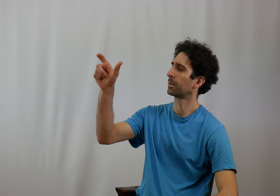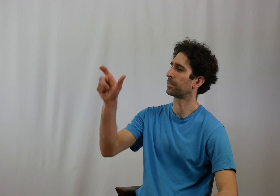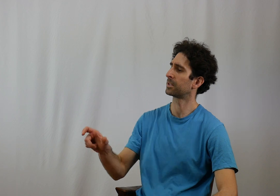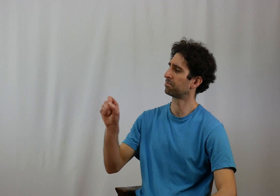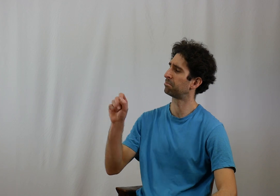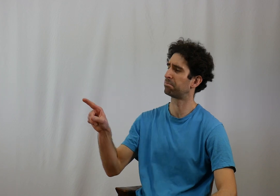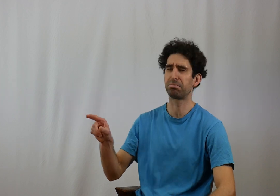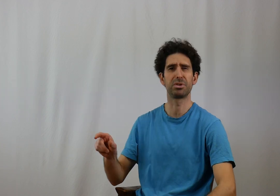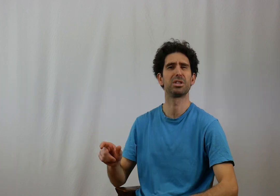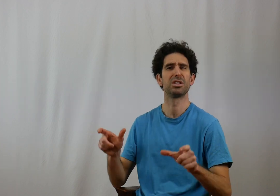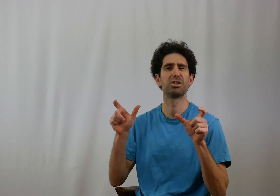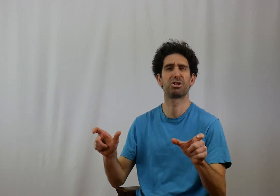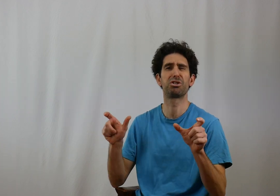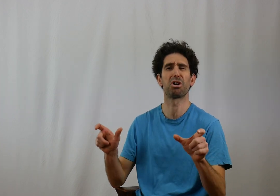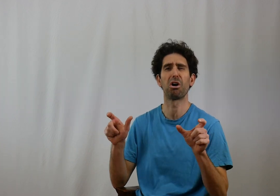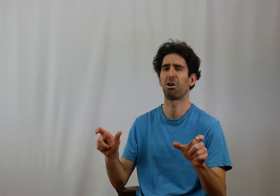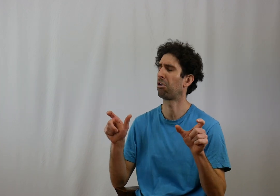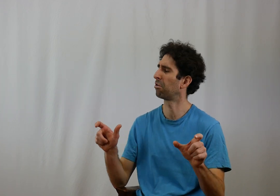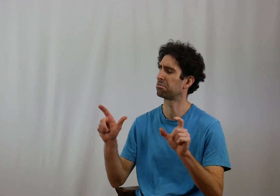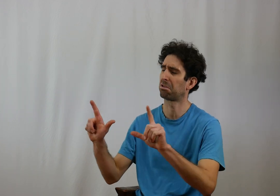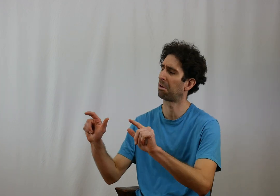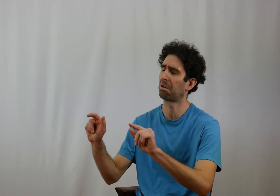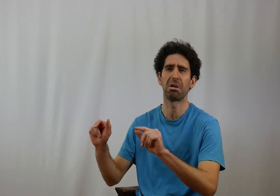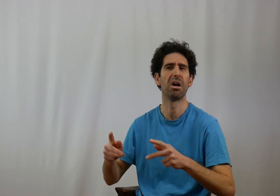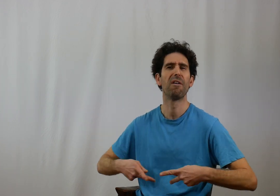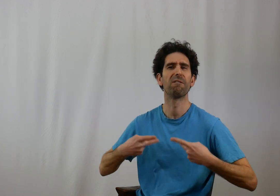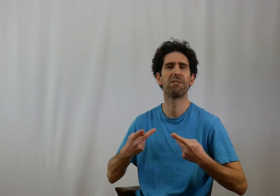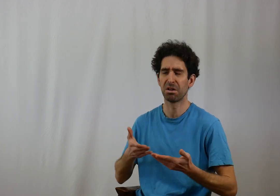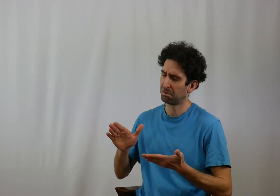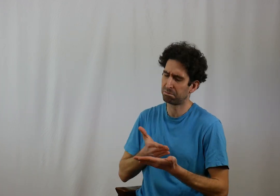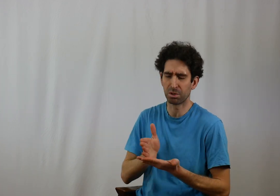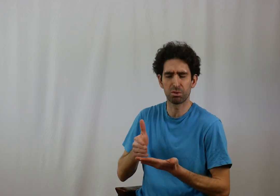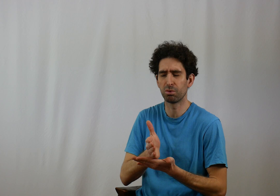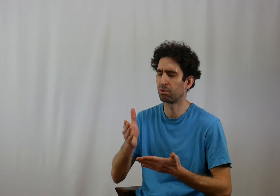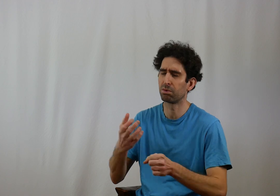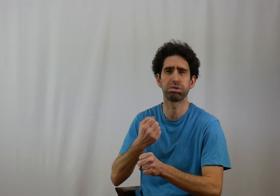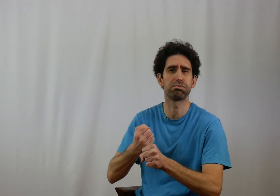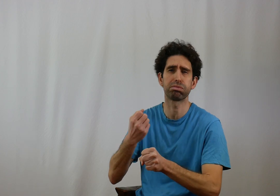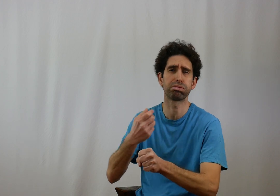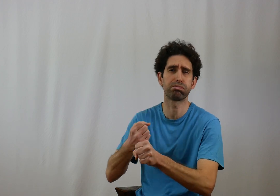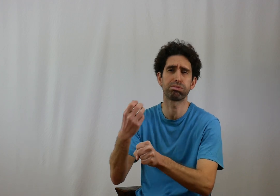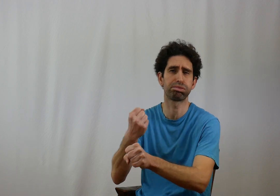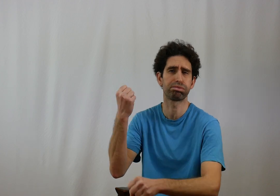Qu'une personne a de la chance. Dans sa vie, elle réussit que ce qu'elle entreprend.